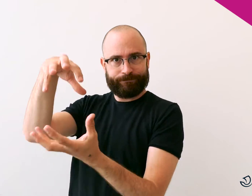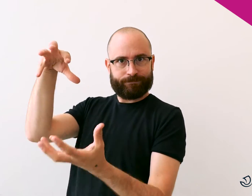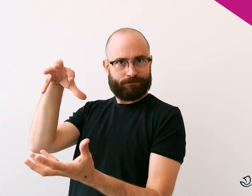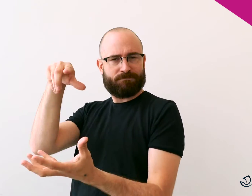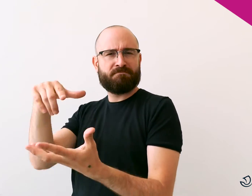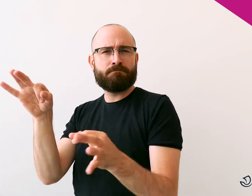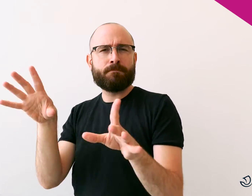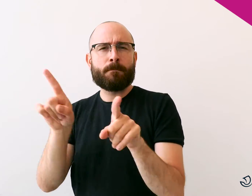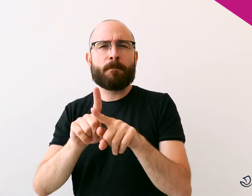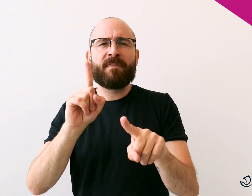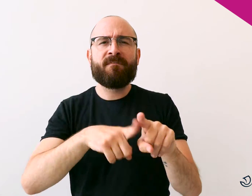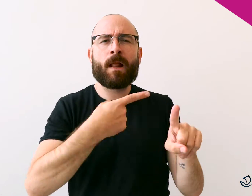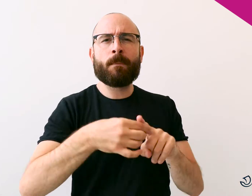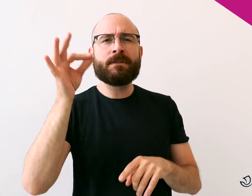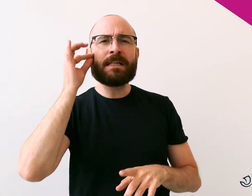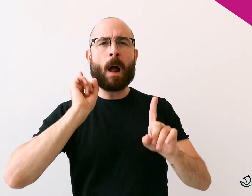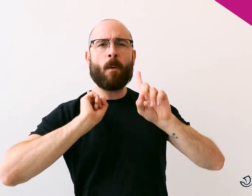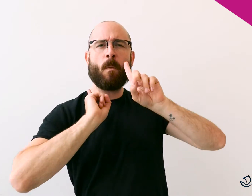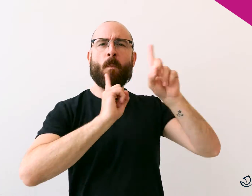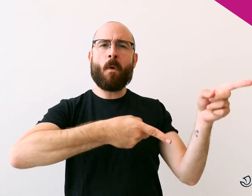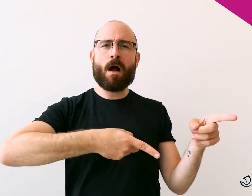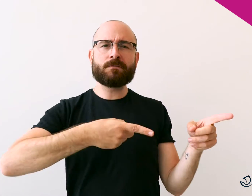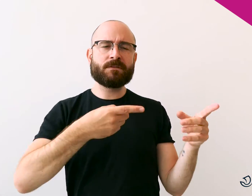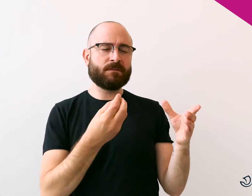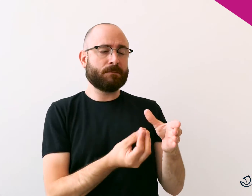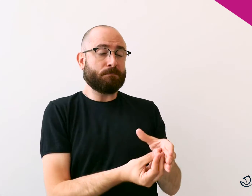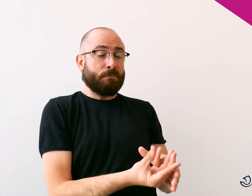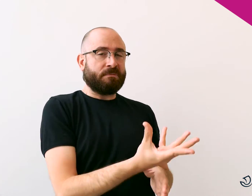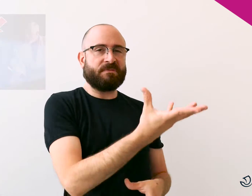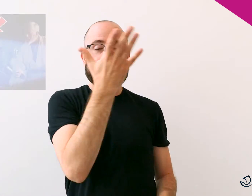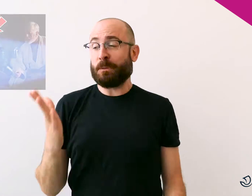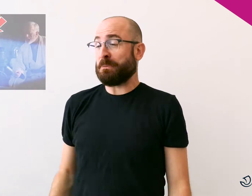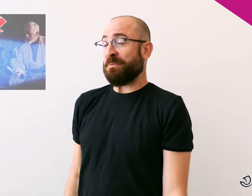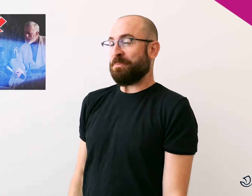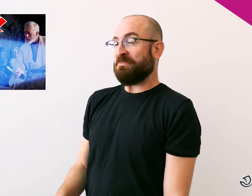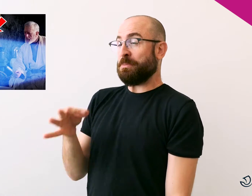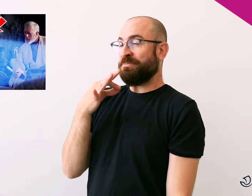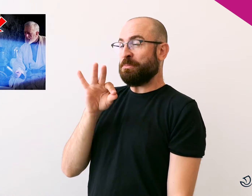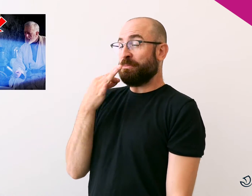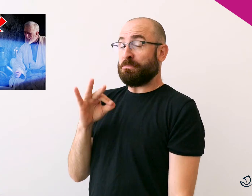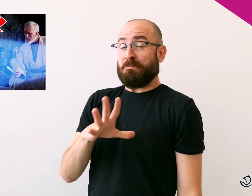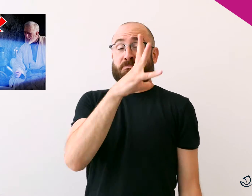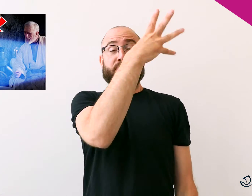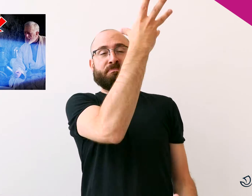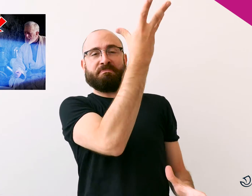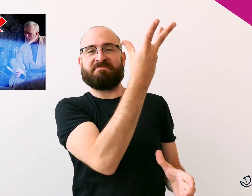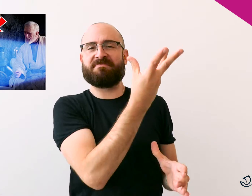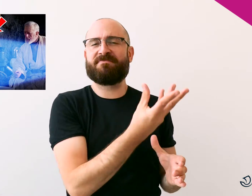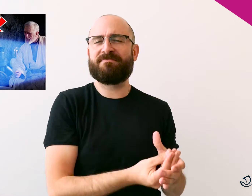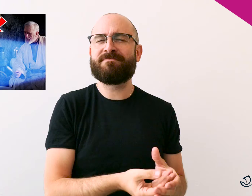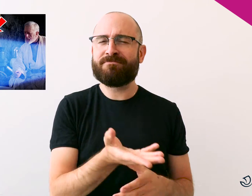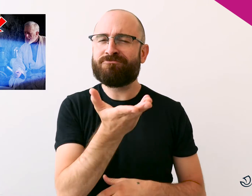Comme celui que l'on peut voir dans les films de Star Wars. Un hologramme sort depuis un projecteur et interagit avec la personne d'en face avant de disparaître.